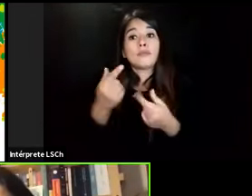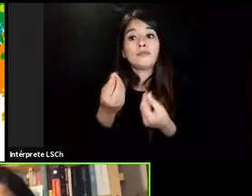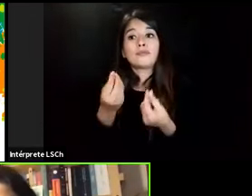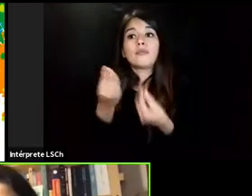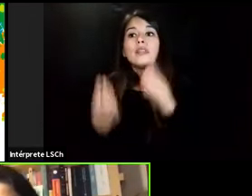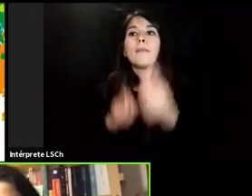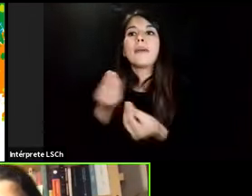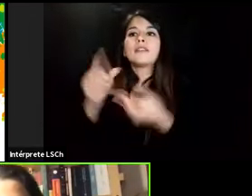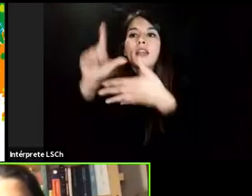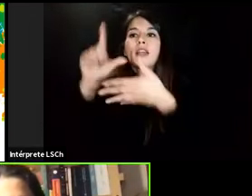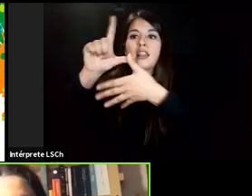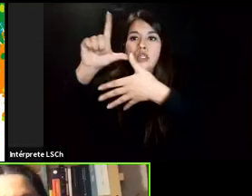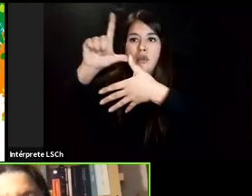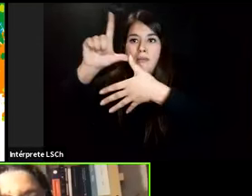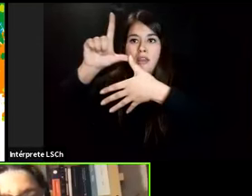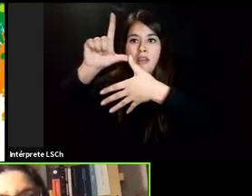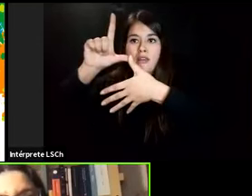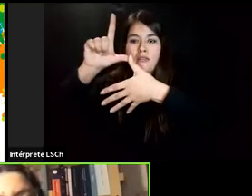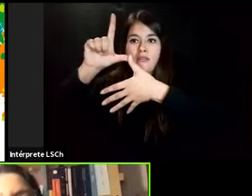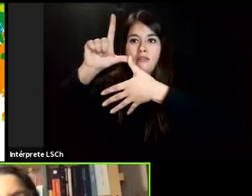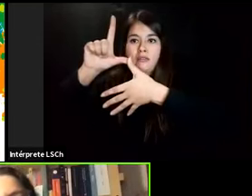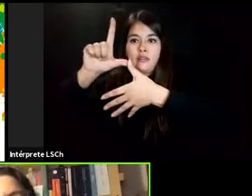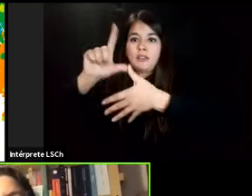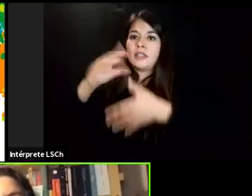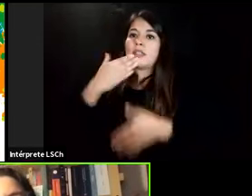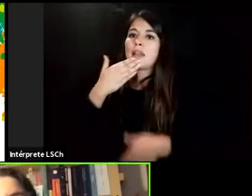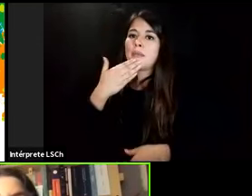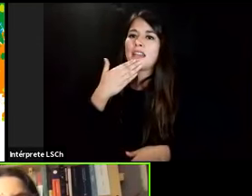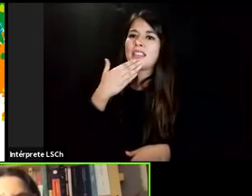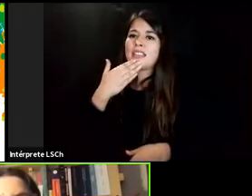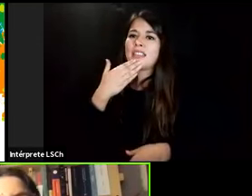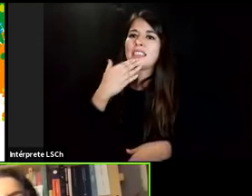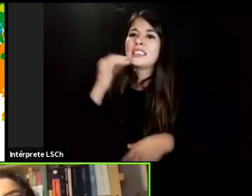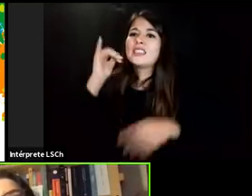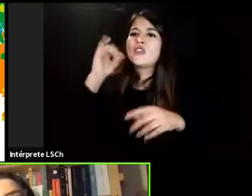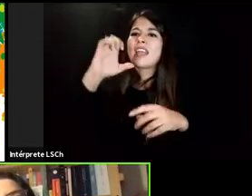caso de si es una extensión yo creo que